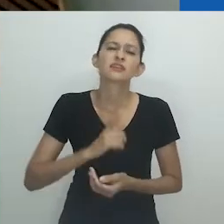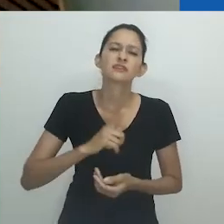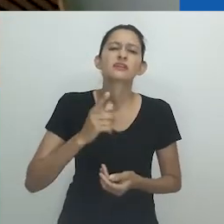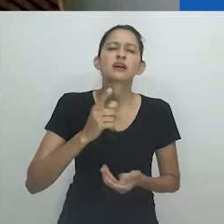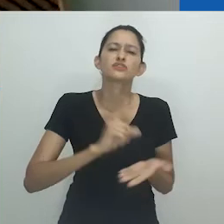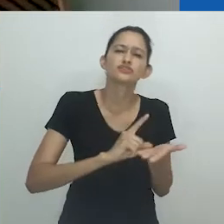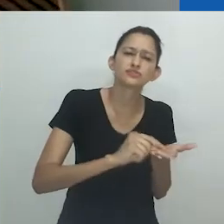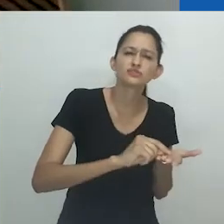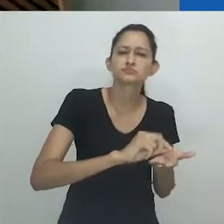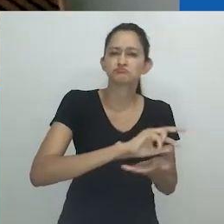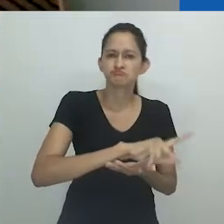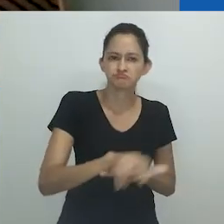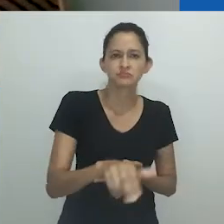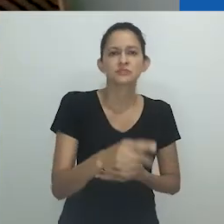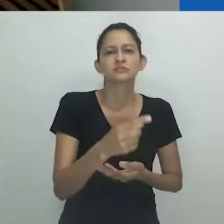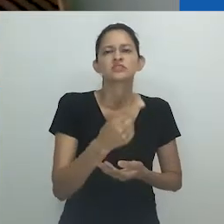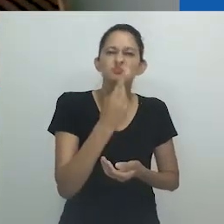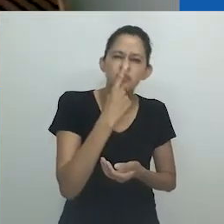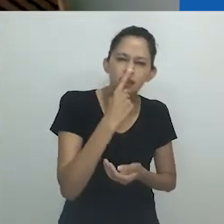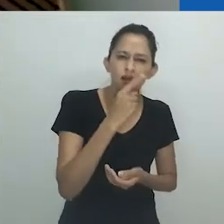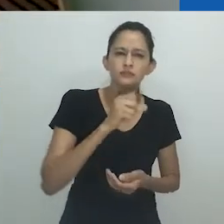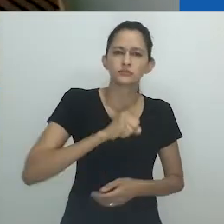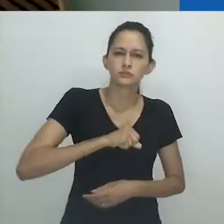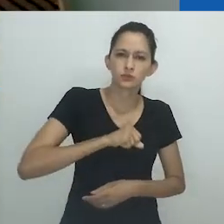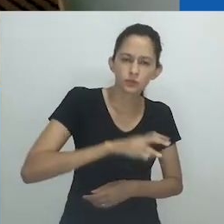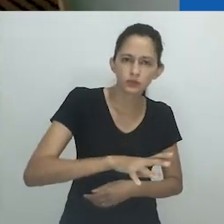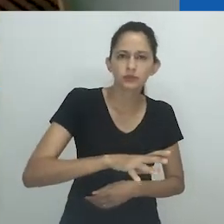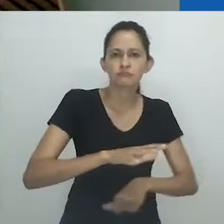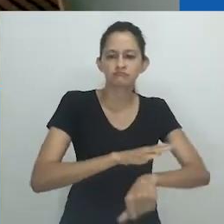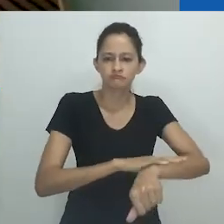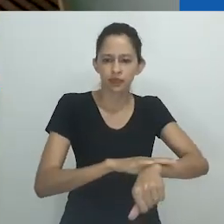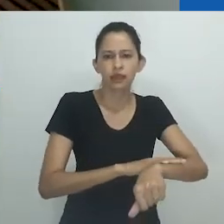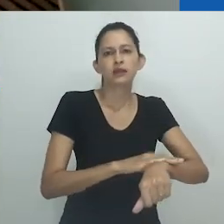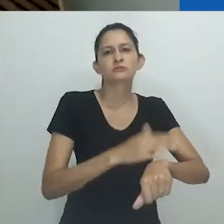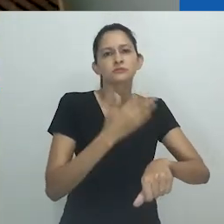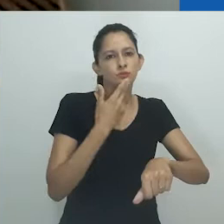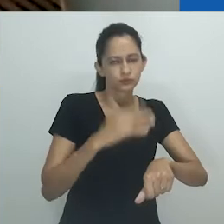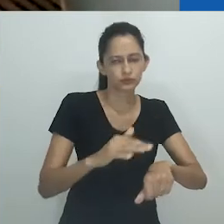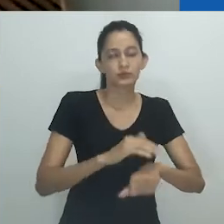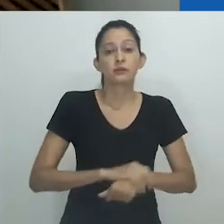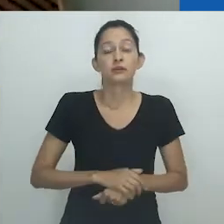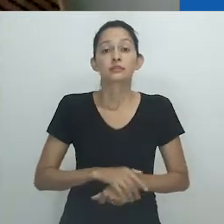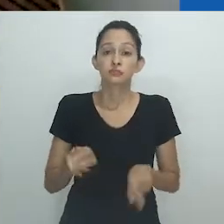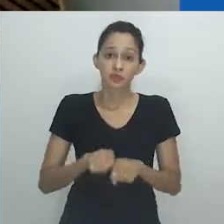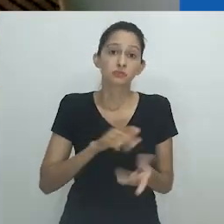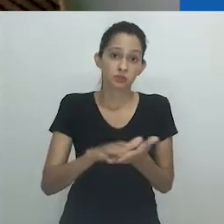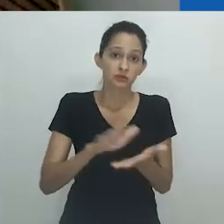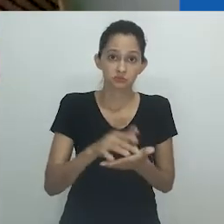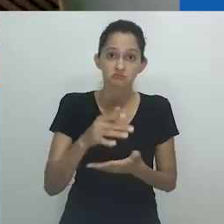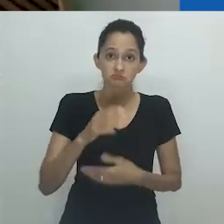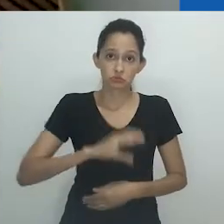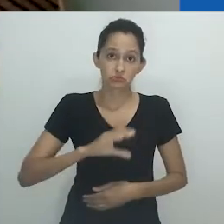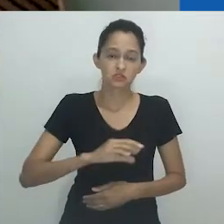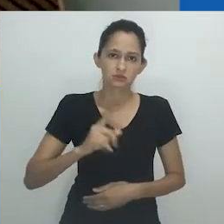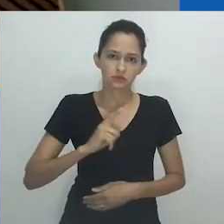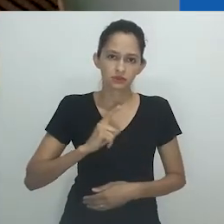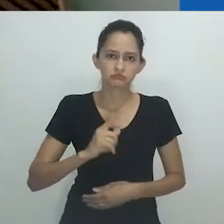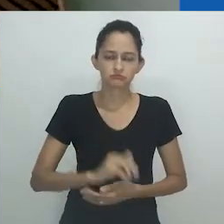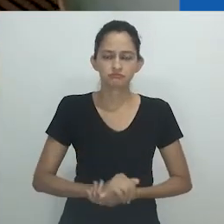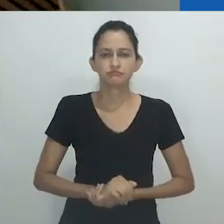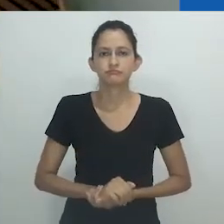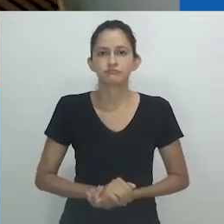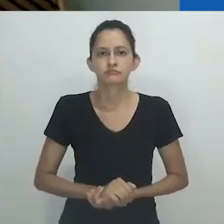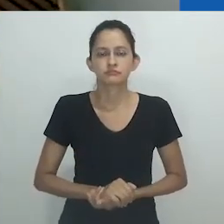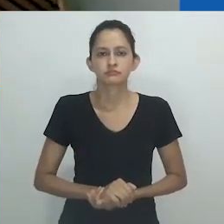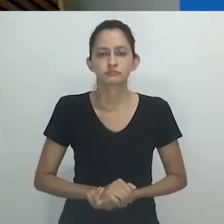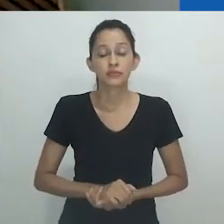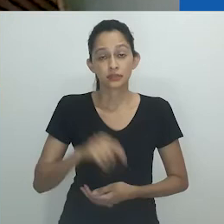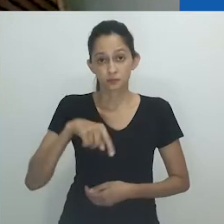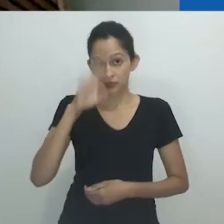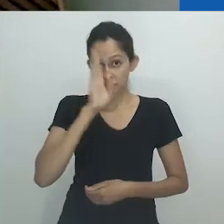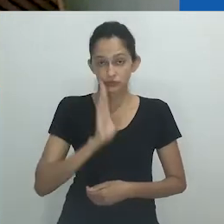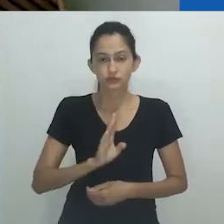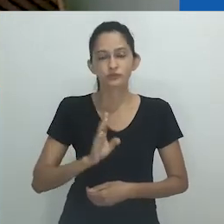Artigos como "Intimidade, Queerness e Raça" e, ainda, publicações em português, as que mencionei anteriormente.